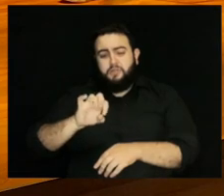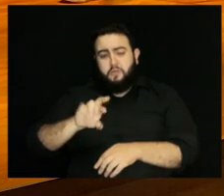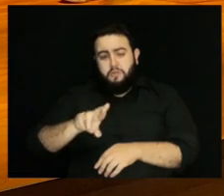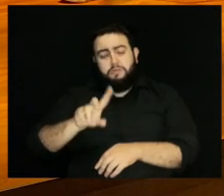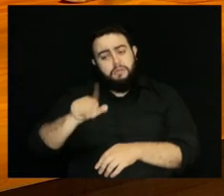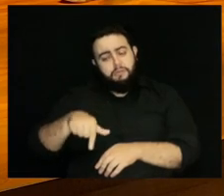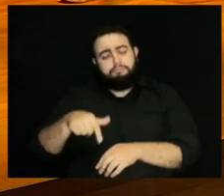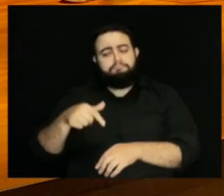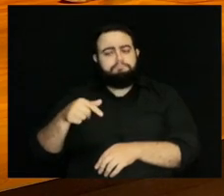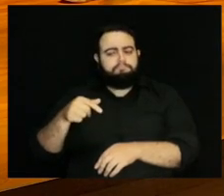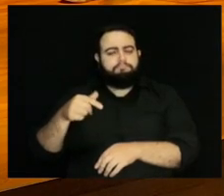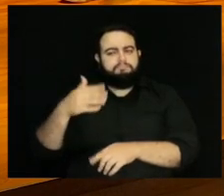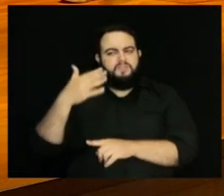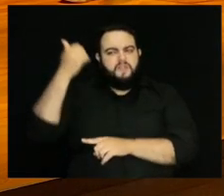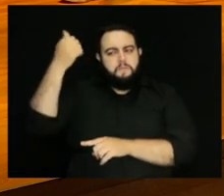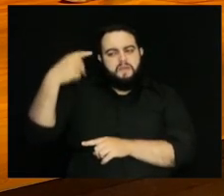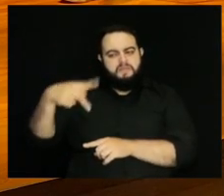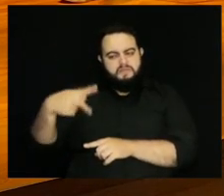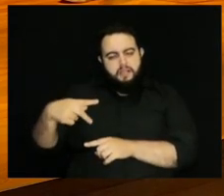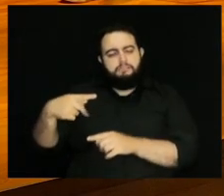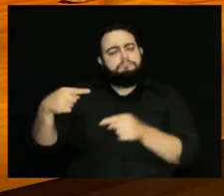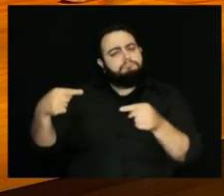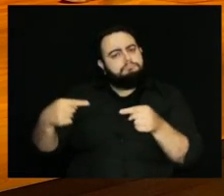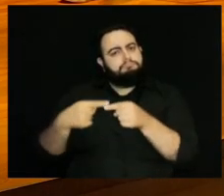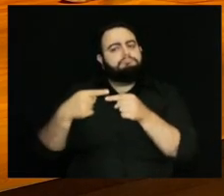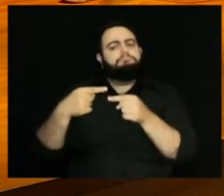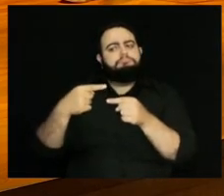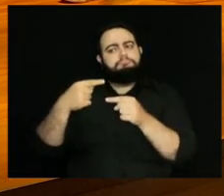é um artista de massa, mas é um cara conhecido, respeitado, que lota teatro em qualquer lugar do